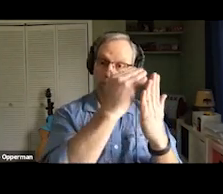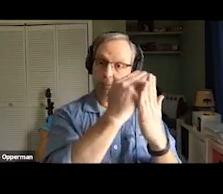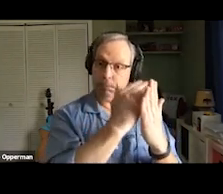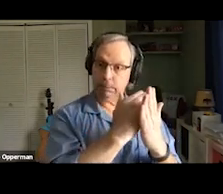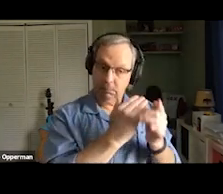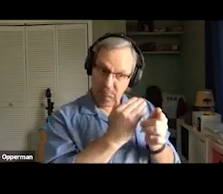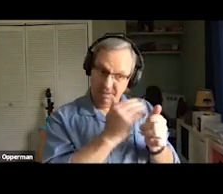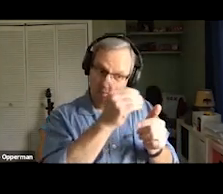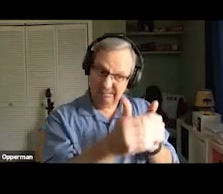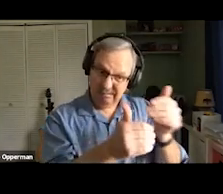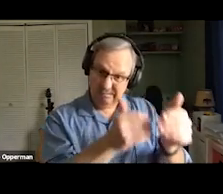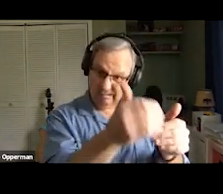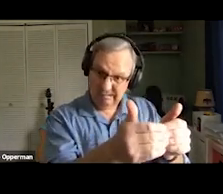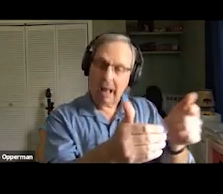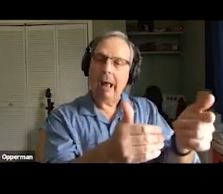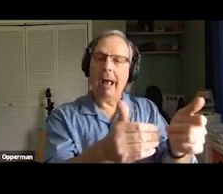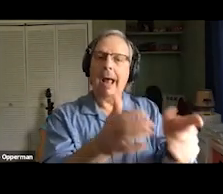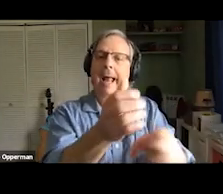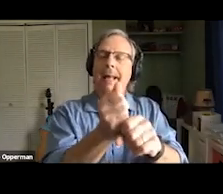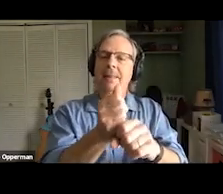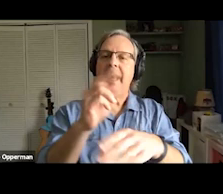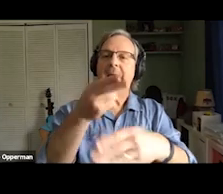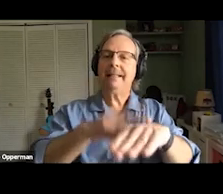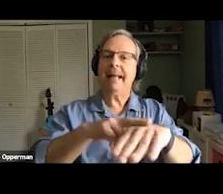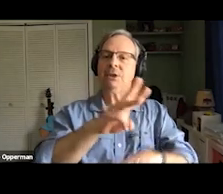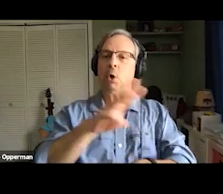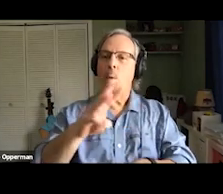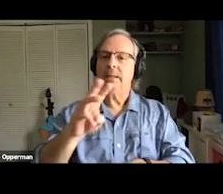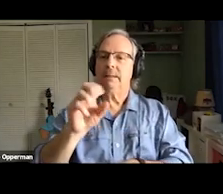fue tomar el control de la ubicación de la Exposición Nacional de Valores del Oeste,